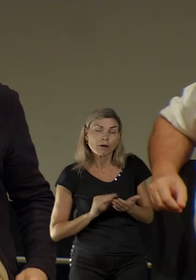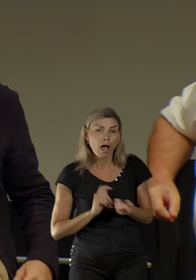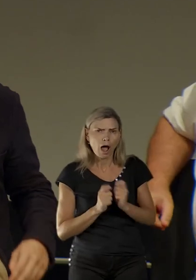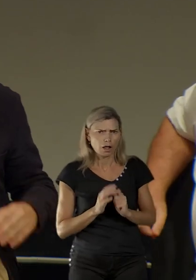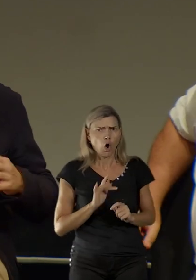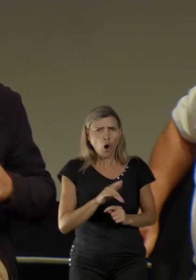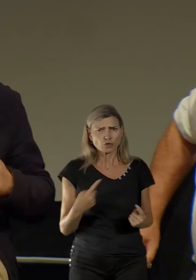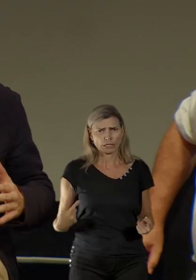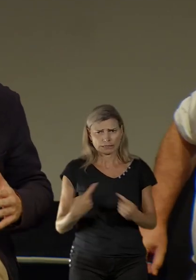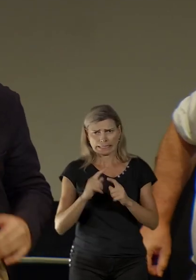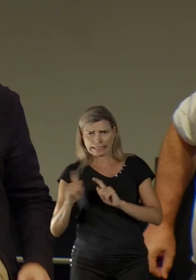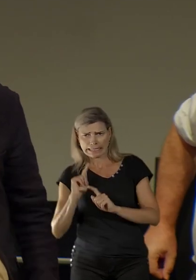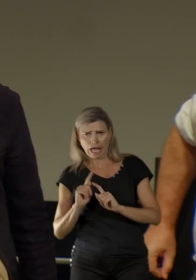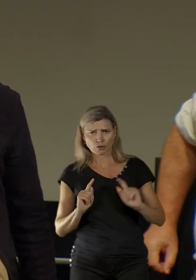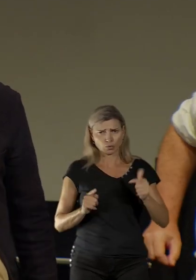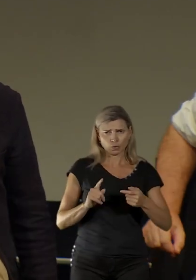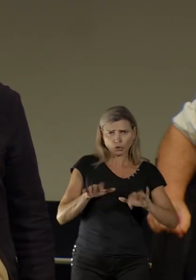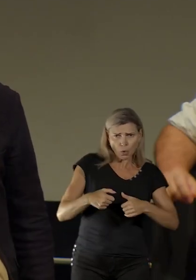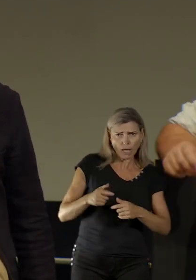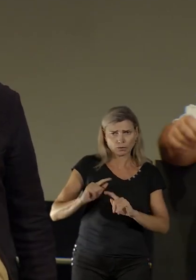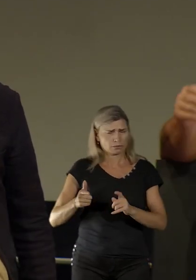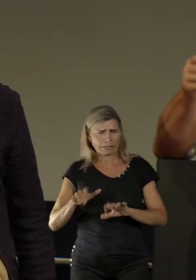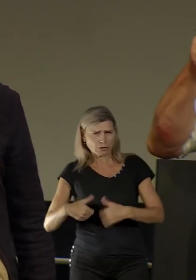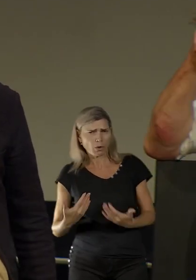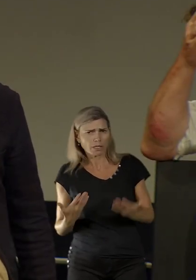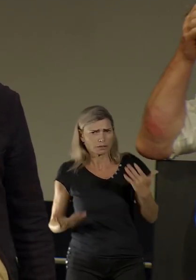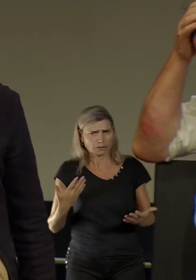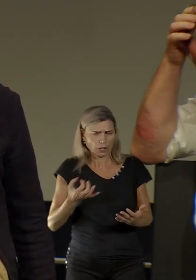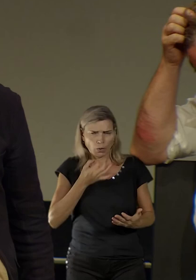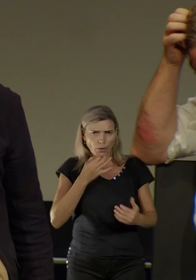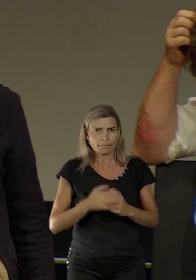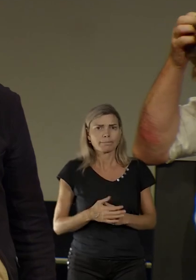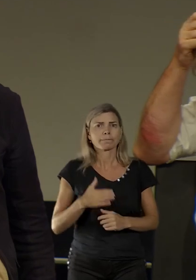ve správě státní správy. My jsme vlastně už jenom konzultant.